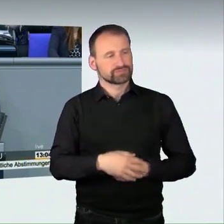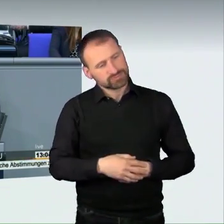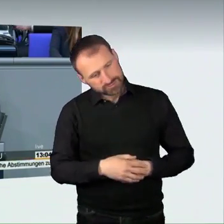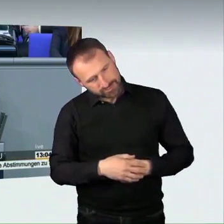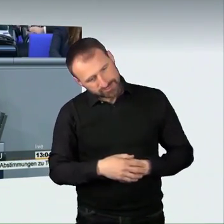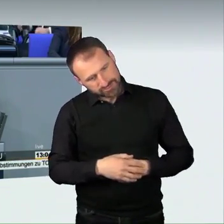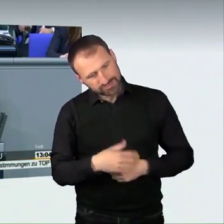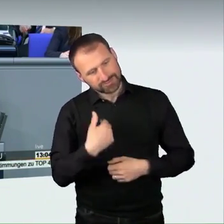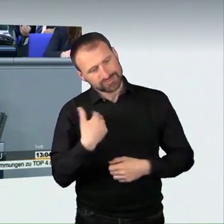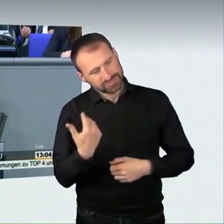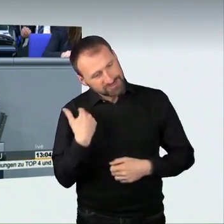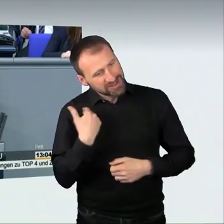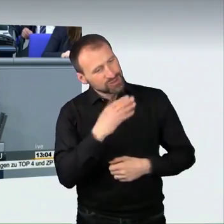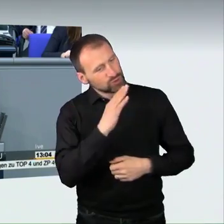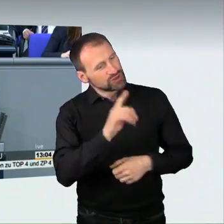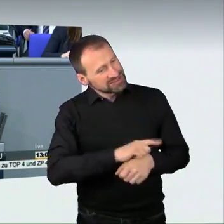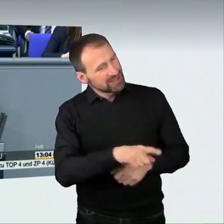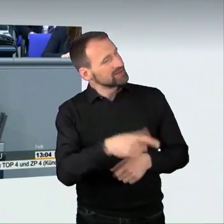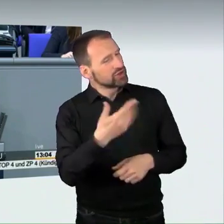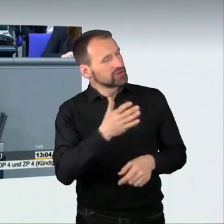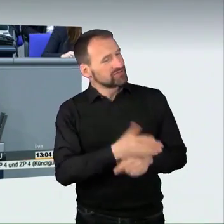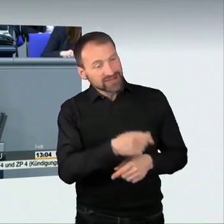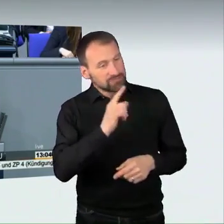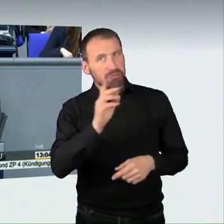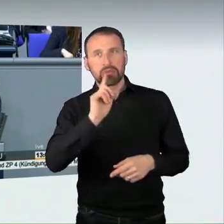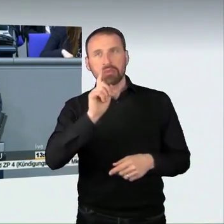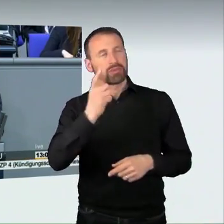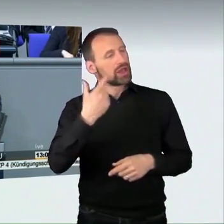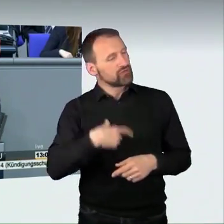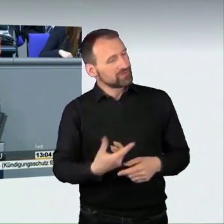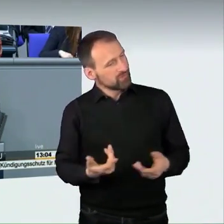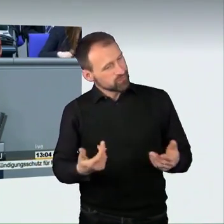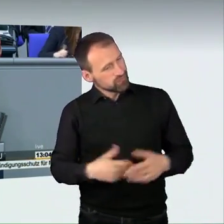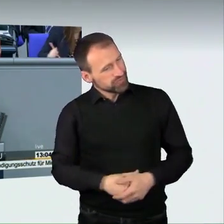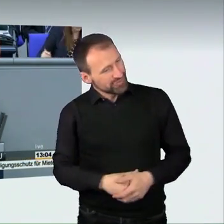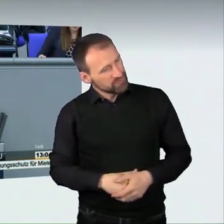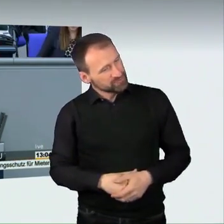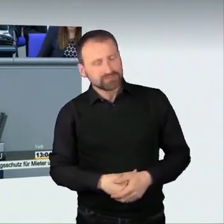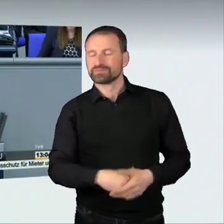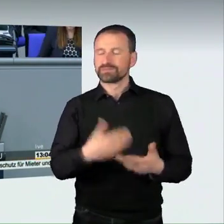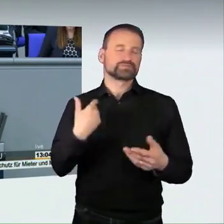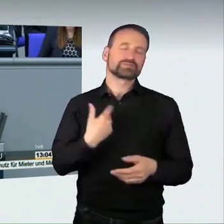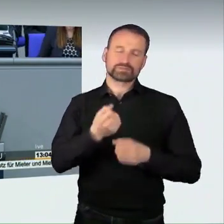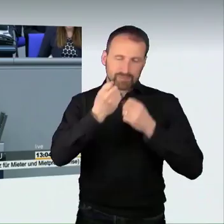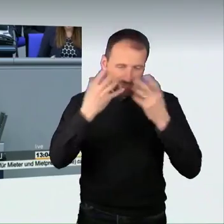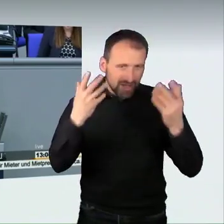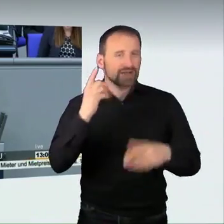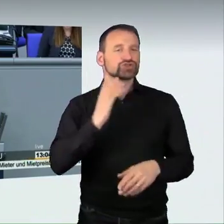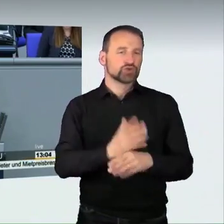Sie hatten gerade doch genug Zeit, und trotzdem sind Sie noch nicht zu Ende. Es war zu erwarten, dass eine solche Debatte noch einmal aufflammt.